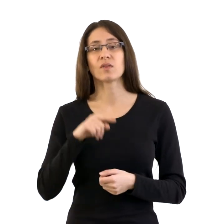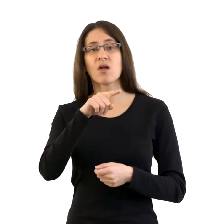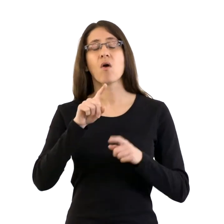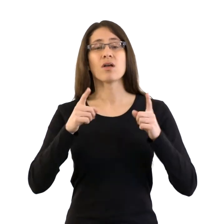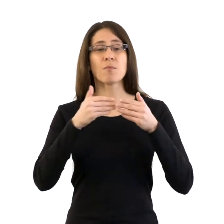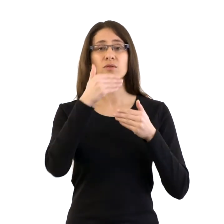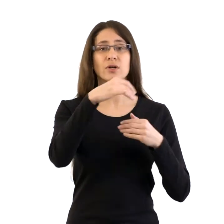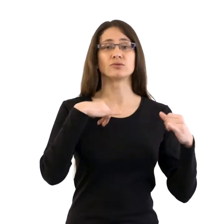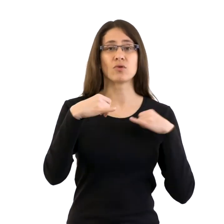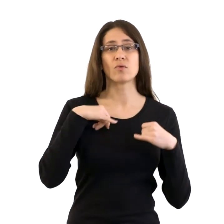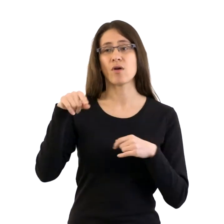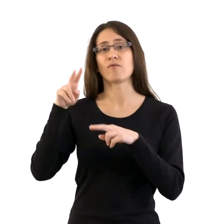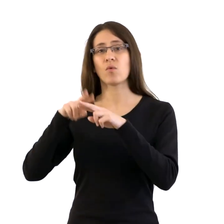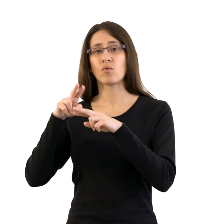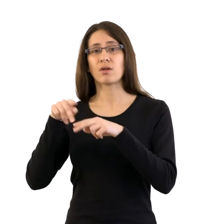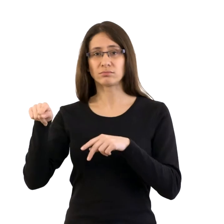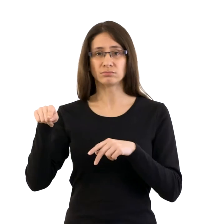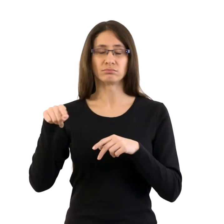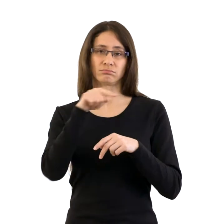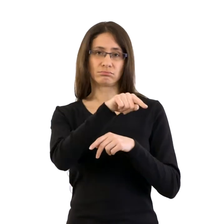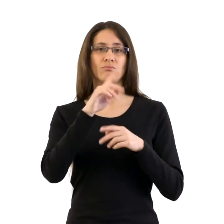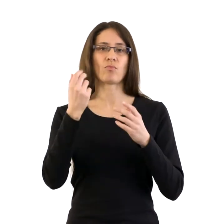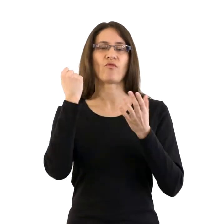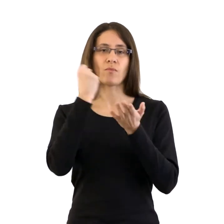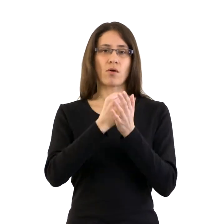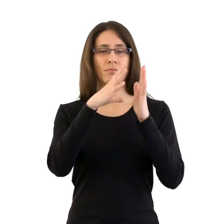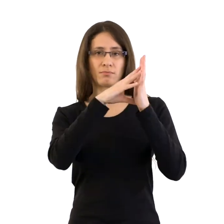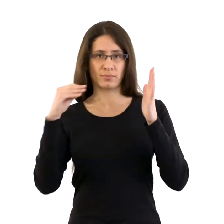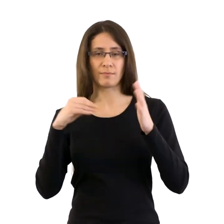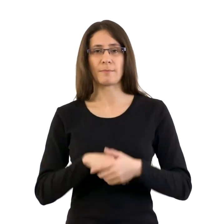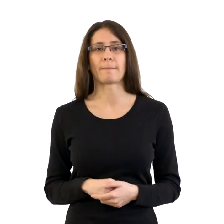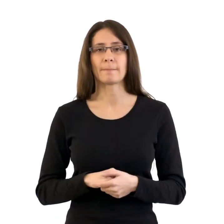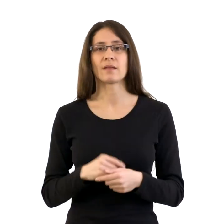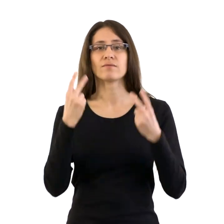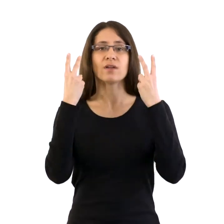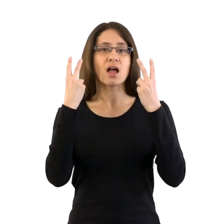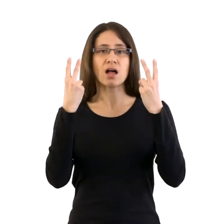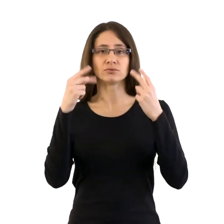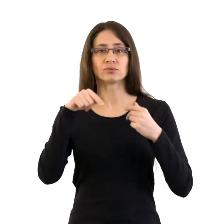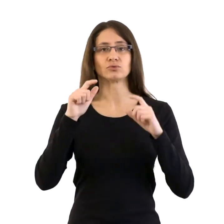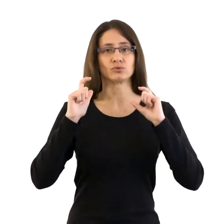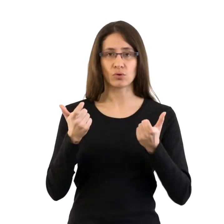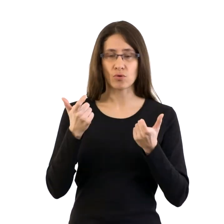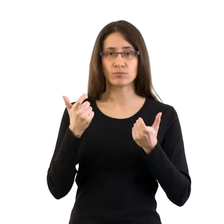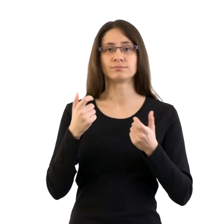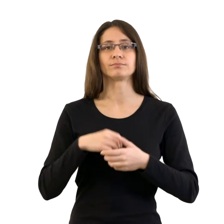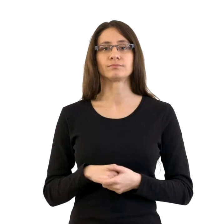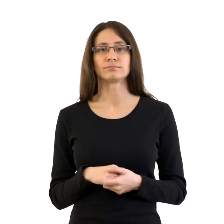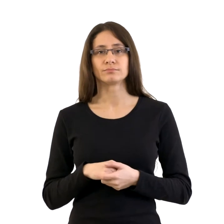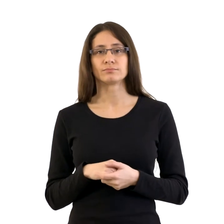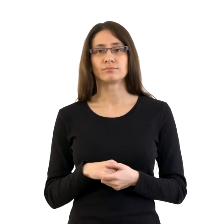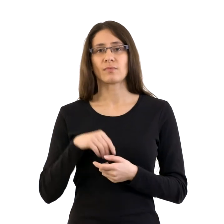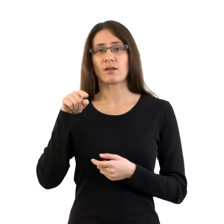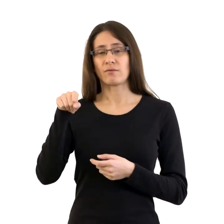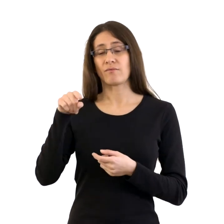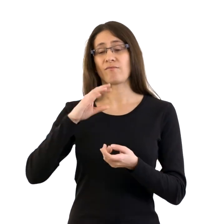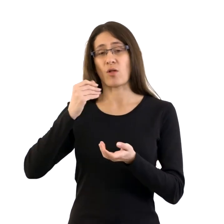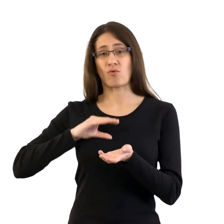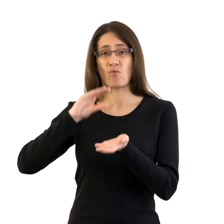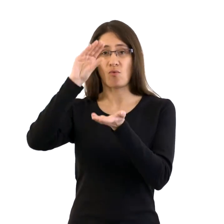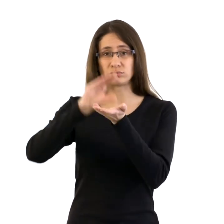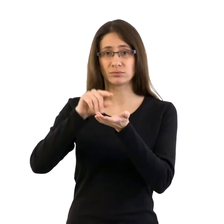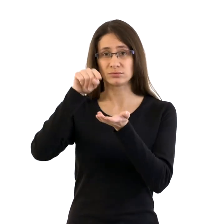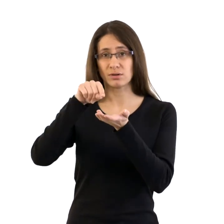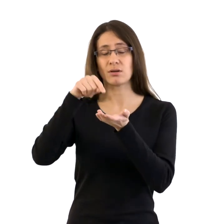Jest to forma prawna organizacji pozarządowej, której istotnym elementem jest kapitał własny (wkład pieniężny)